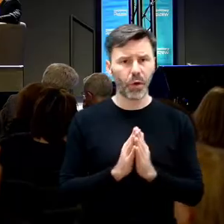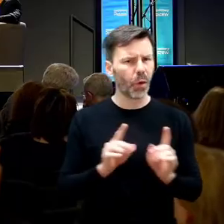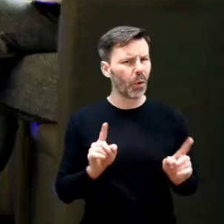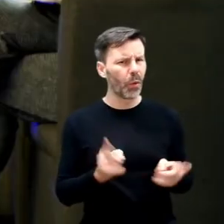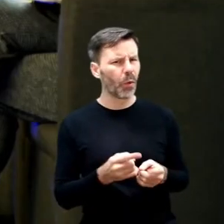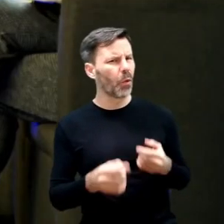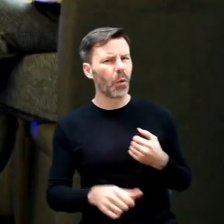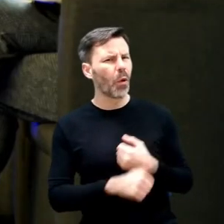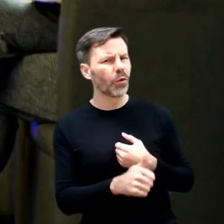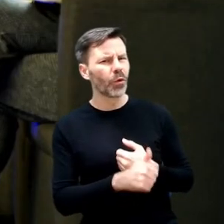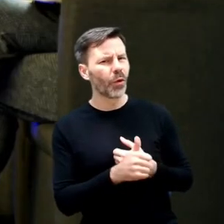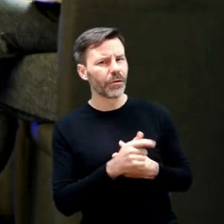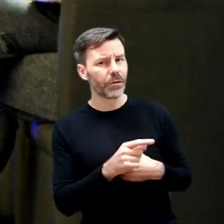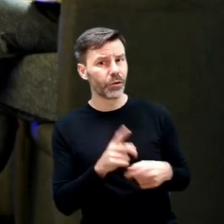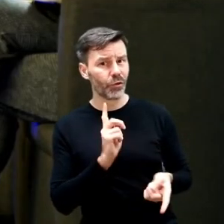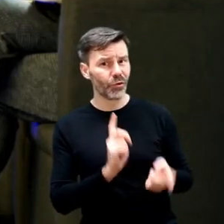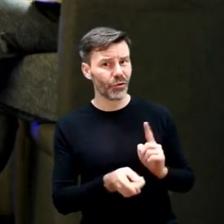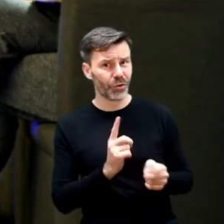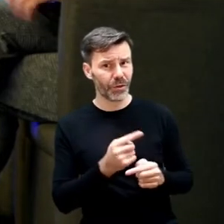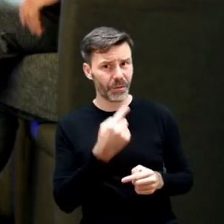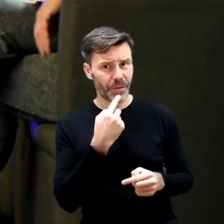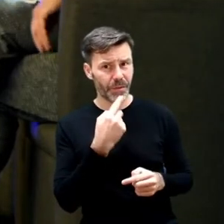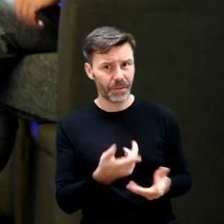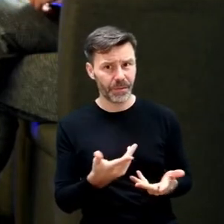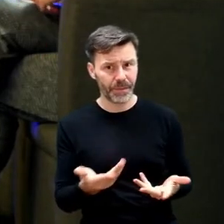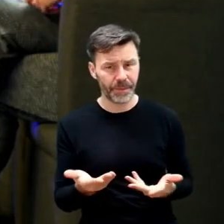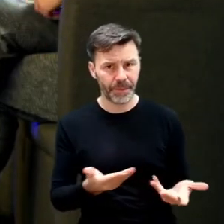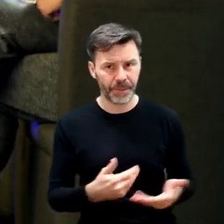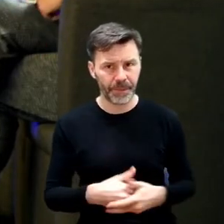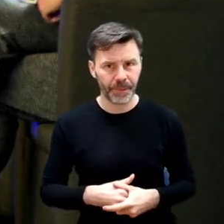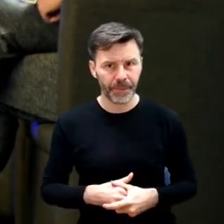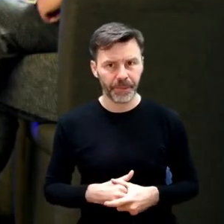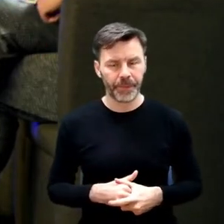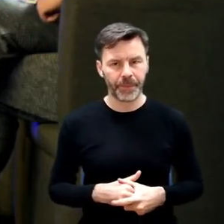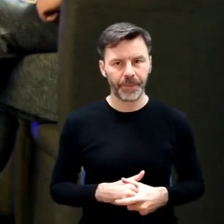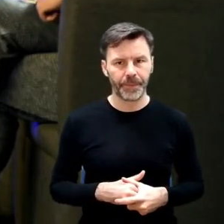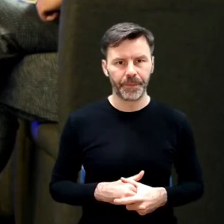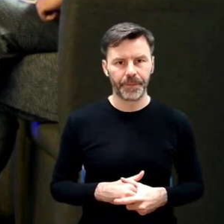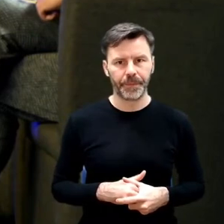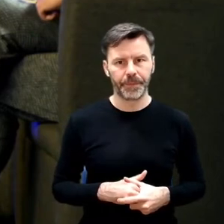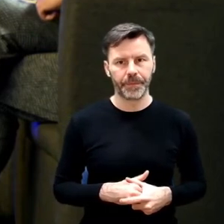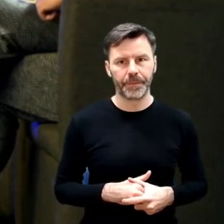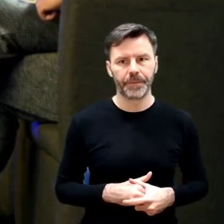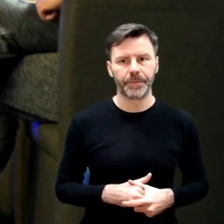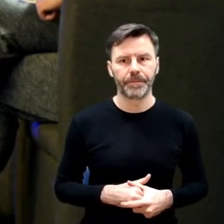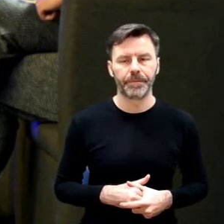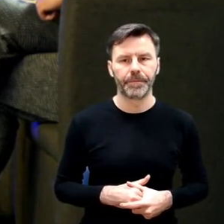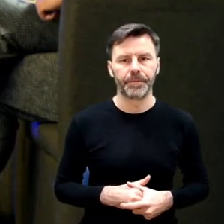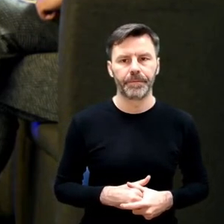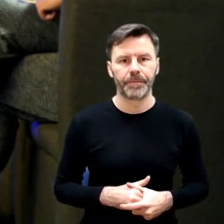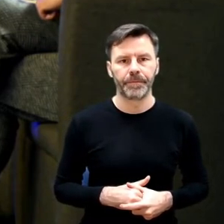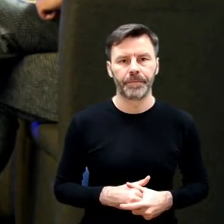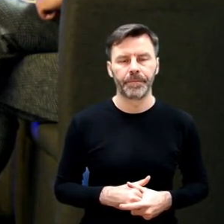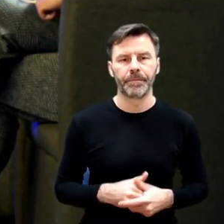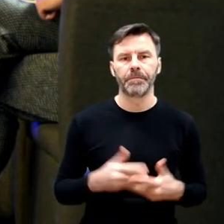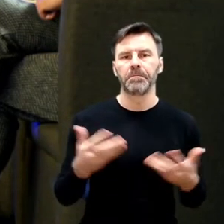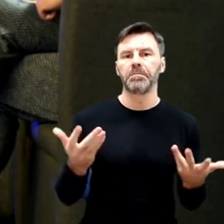Bo to szybko bardzo idzie, więc... Dobrze. Więc tak, mamy do czynienia tutaj z inwestycją na terenach kopalnianych,